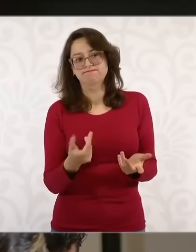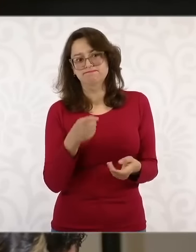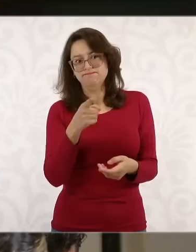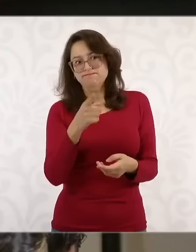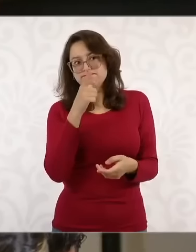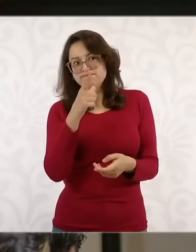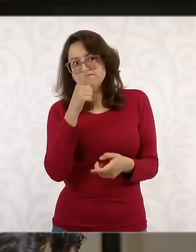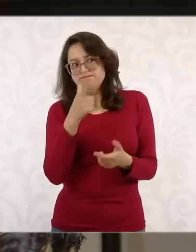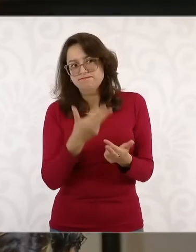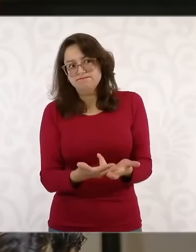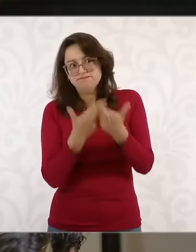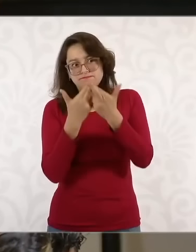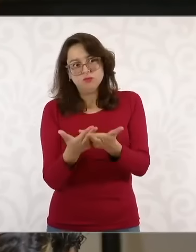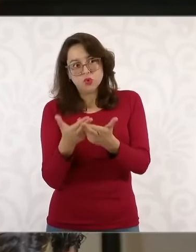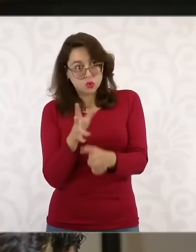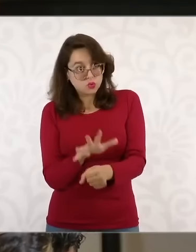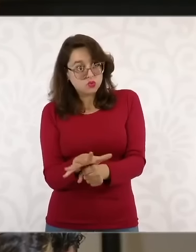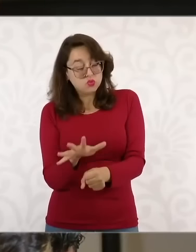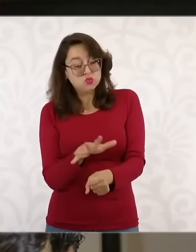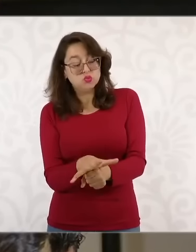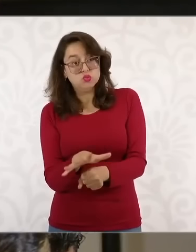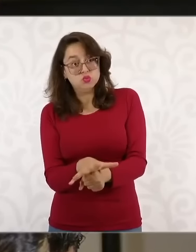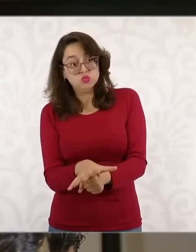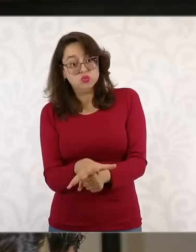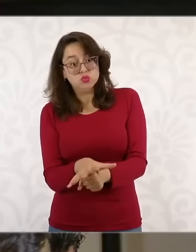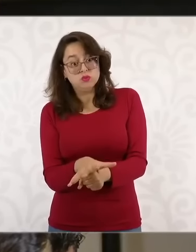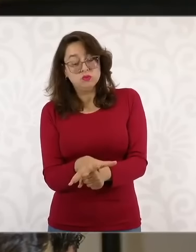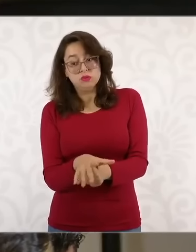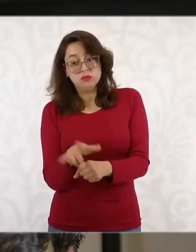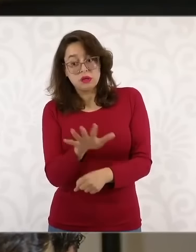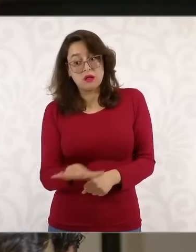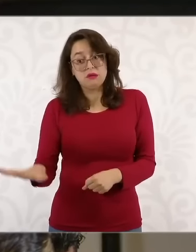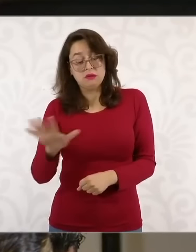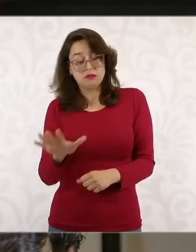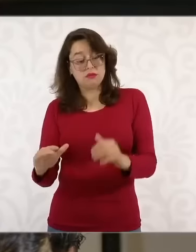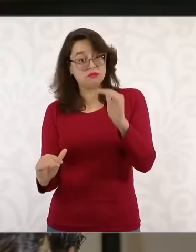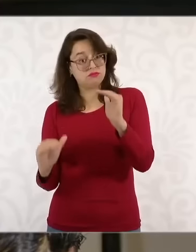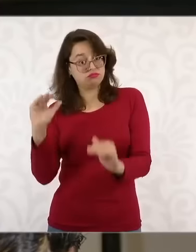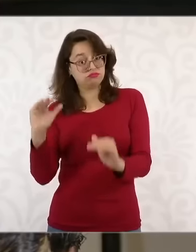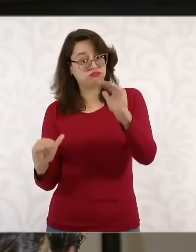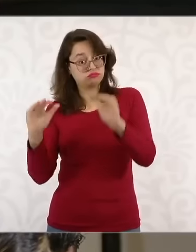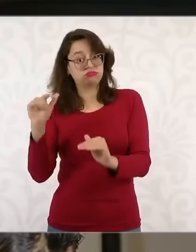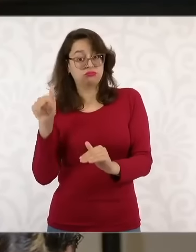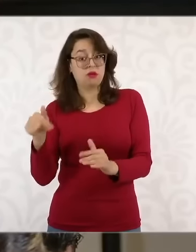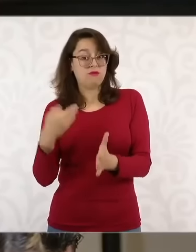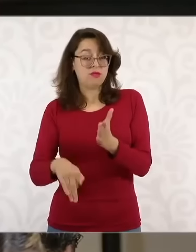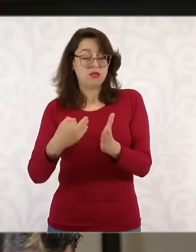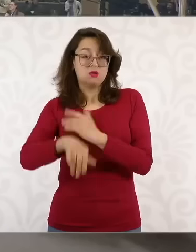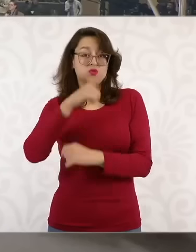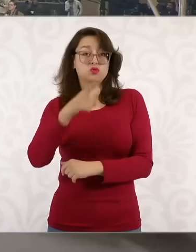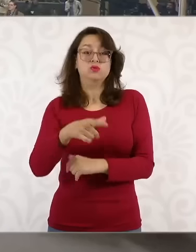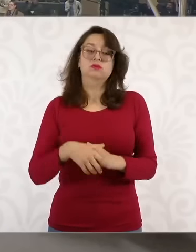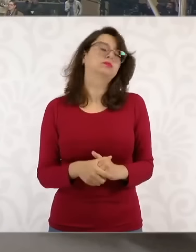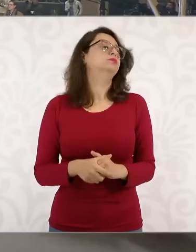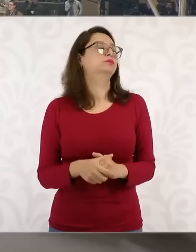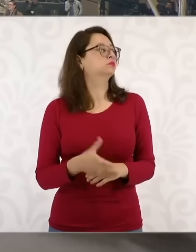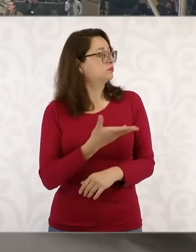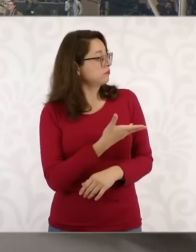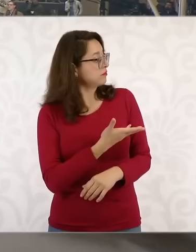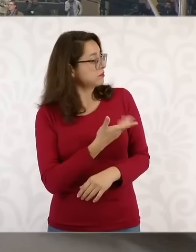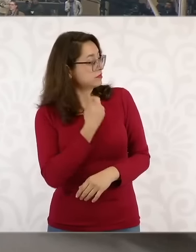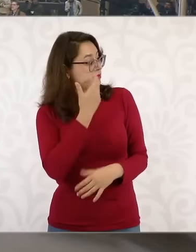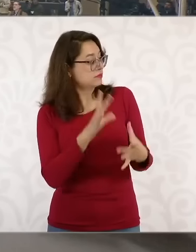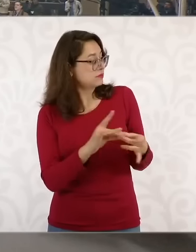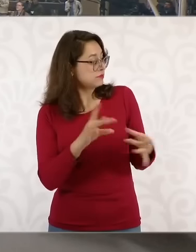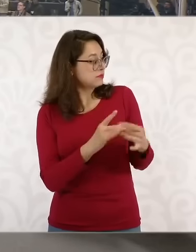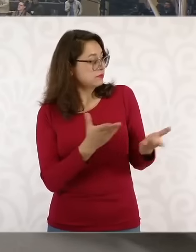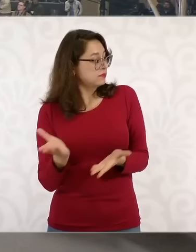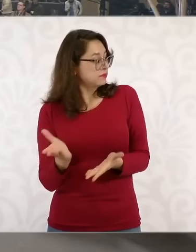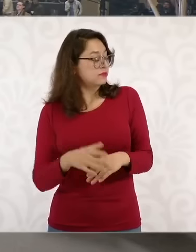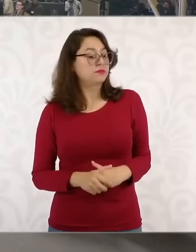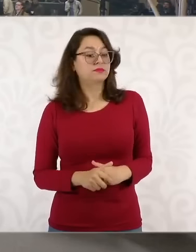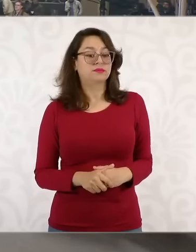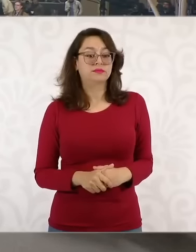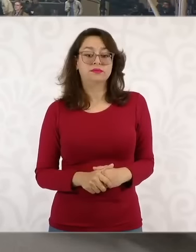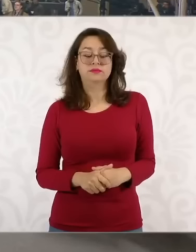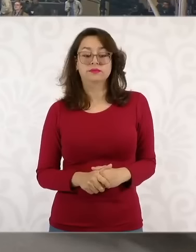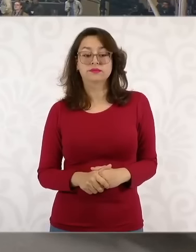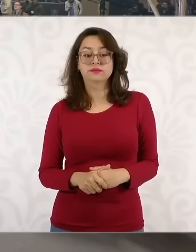programada sería suficiente para eh compensar la la falta de energía en la zona. Emilio,